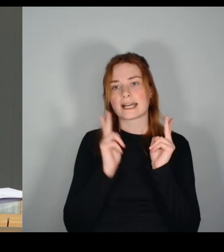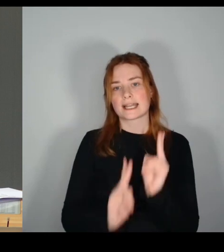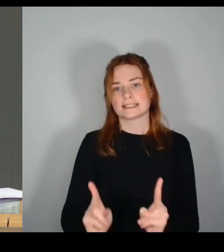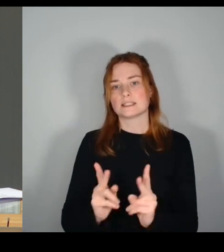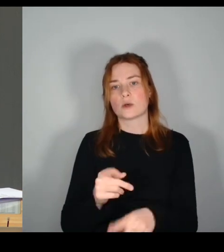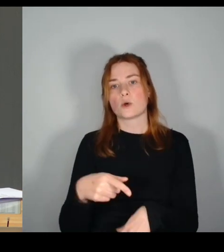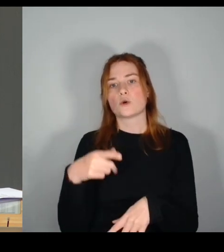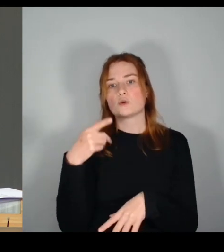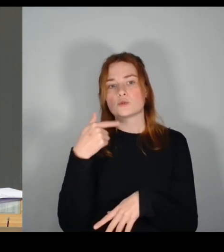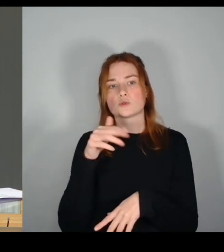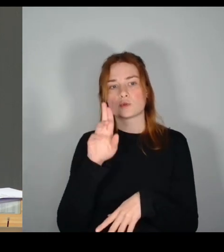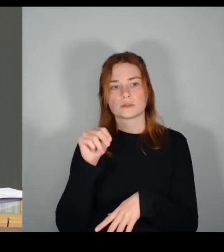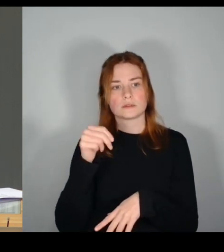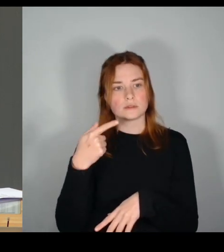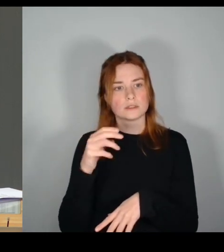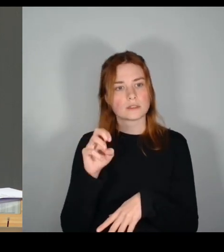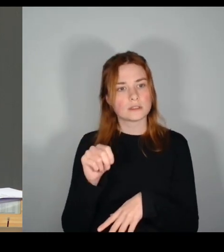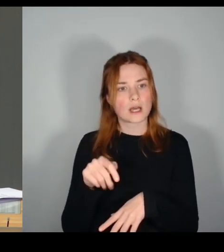und zwar mit der Kollegin Schmidberger.